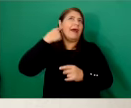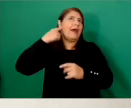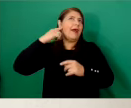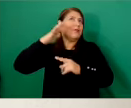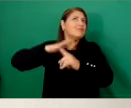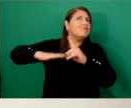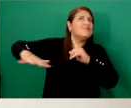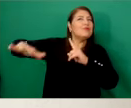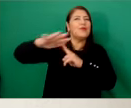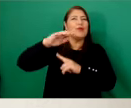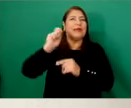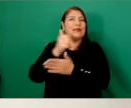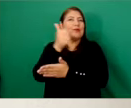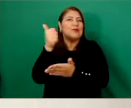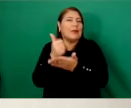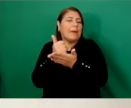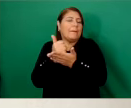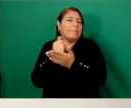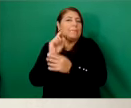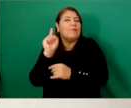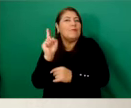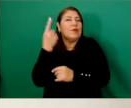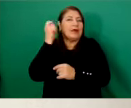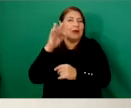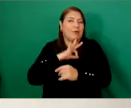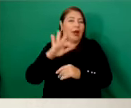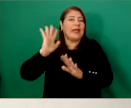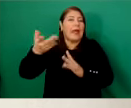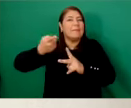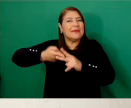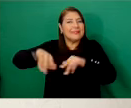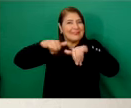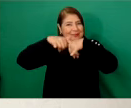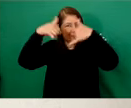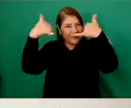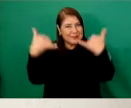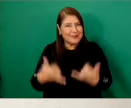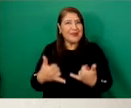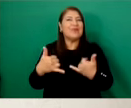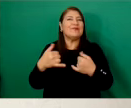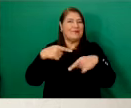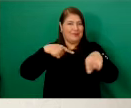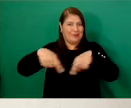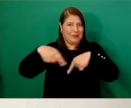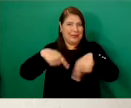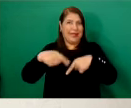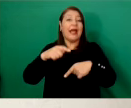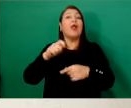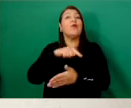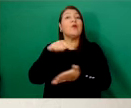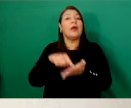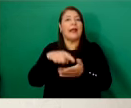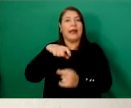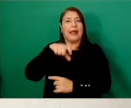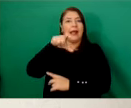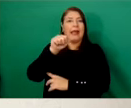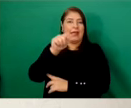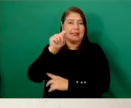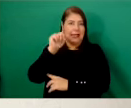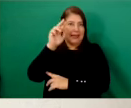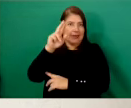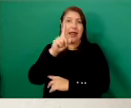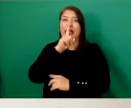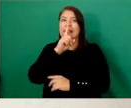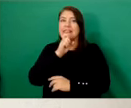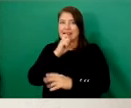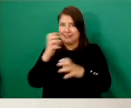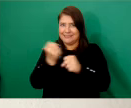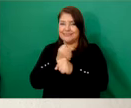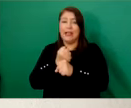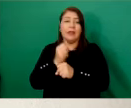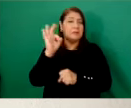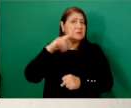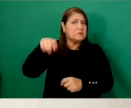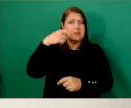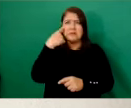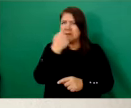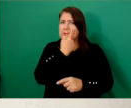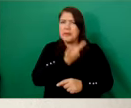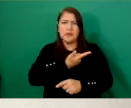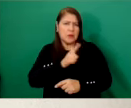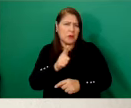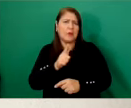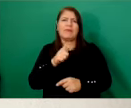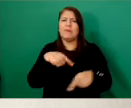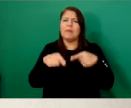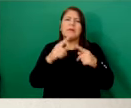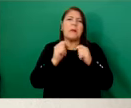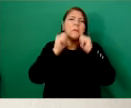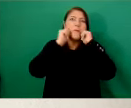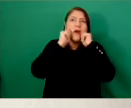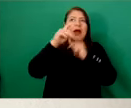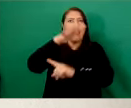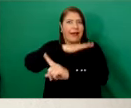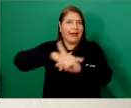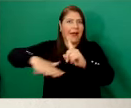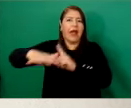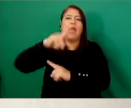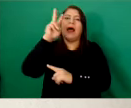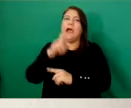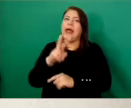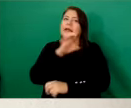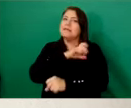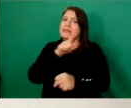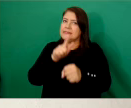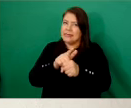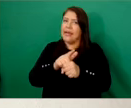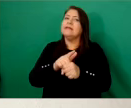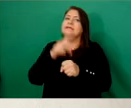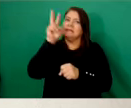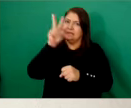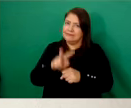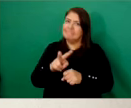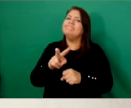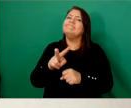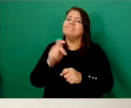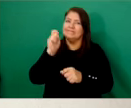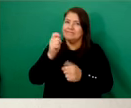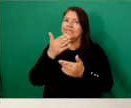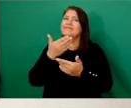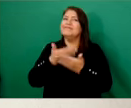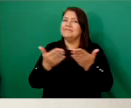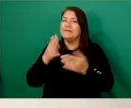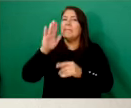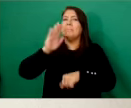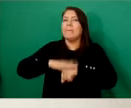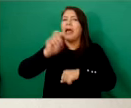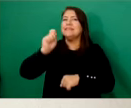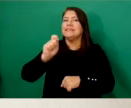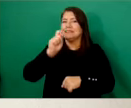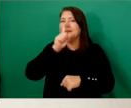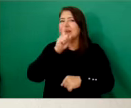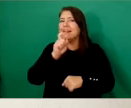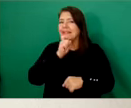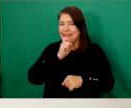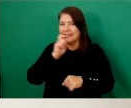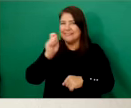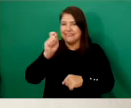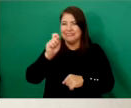en boca de todos pues ya empieza la emocionante copa del mundial del Fútbol aquí en Qatar